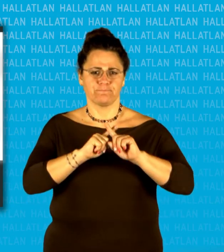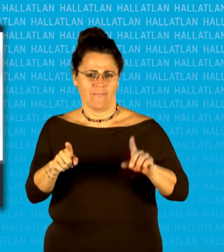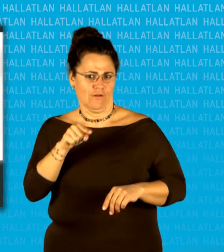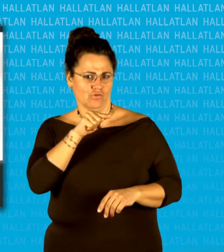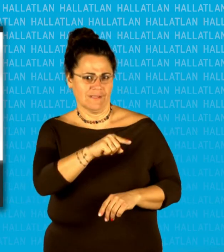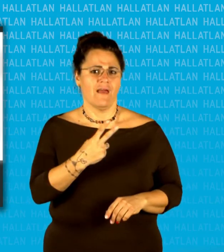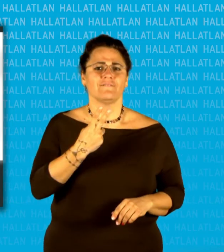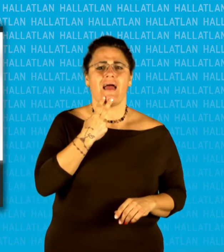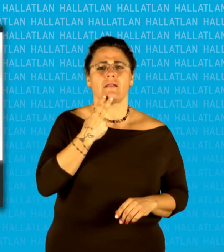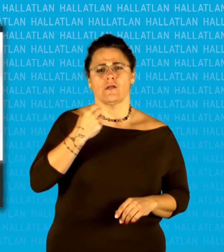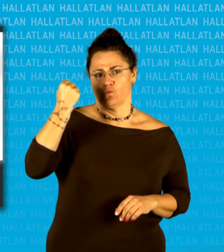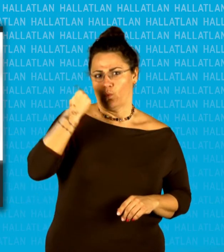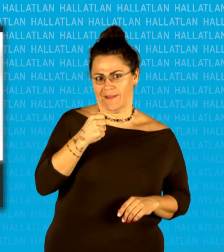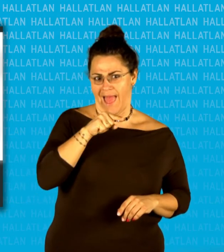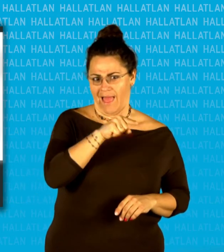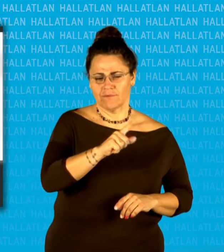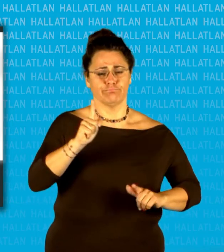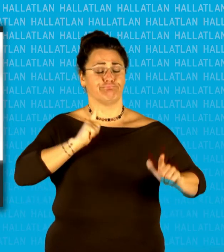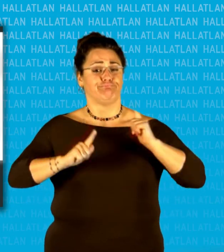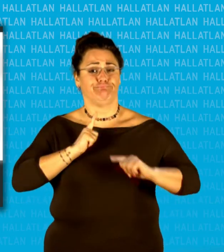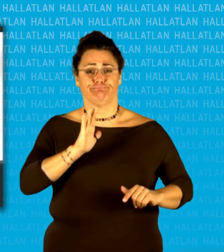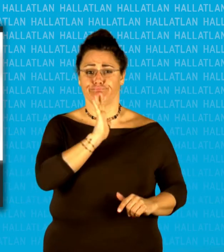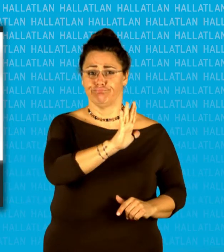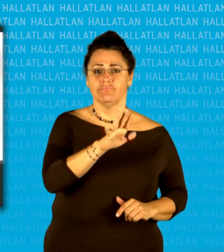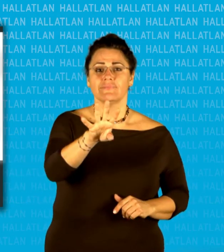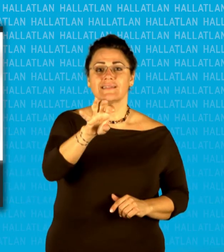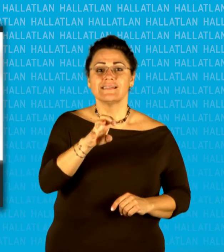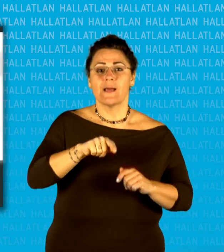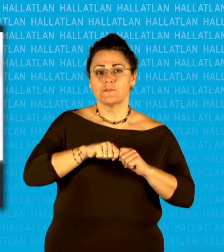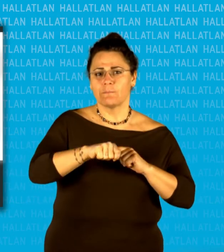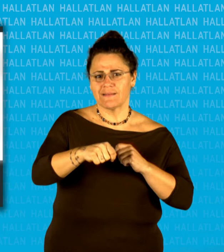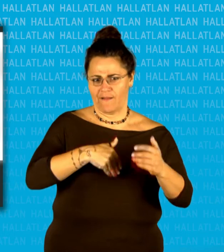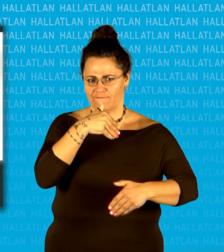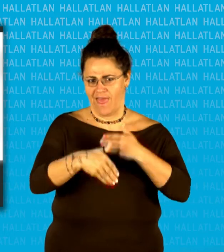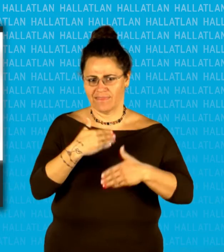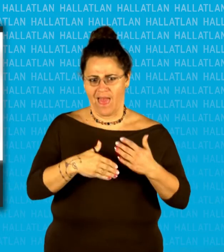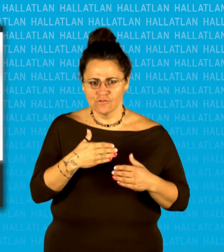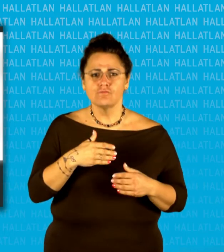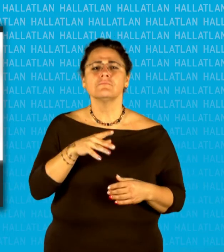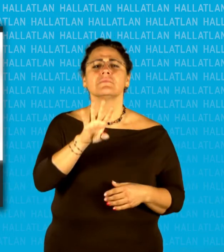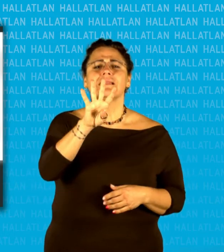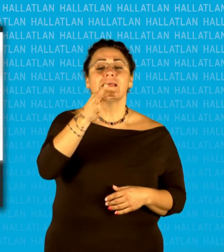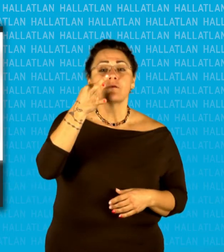Verrasztó kedvenc számában, 400 méter vegyesen állhatott fel a dobogó tetejére,